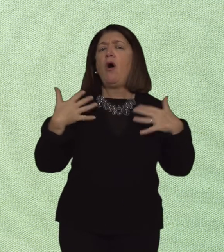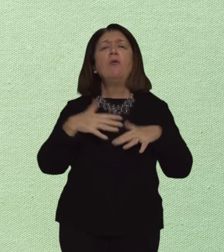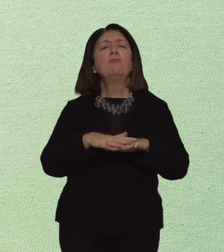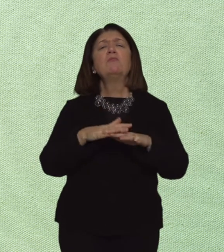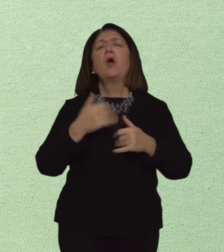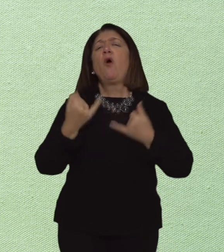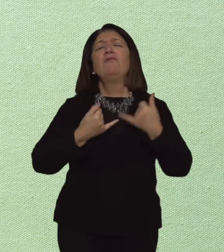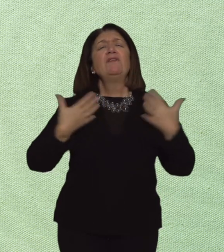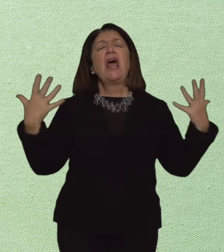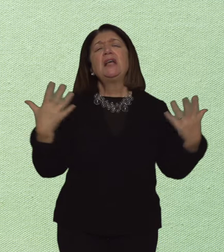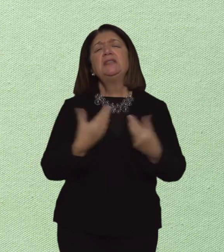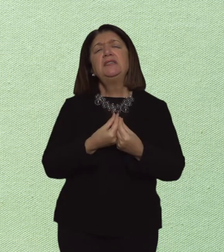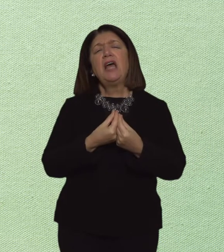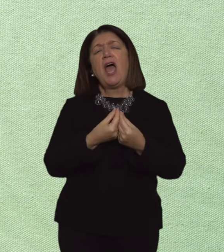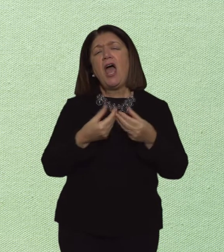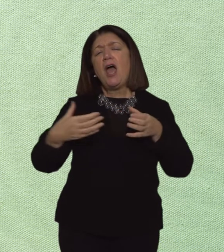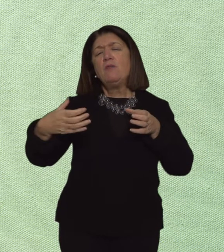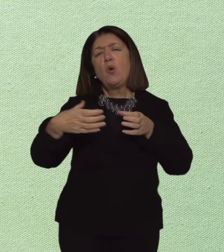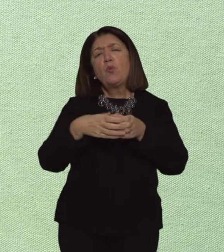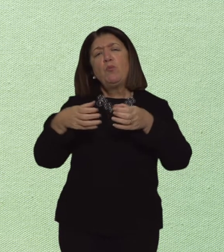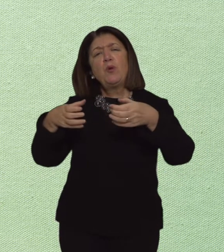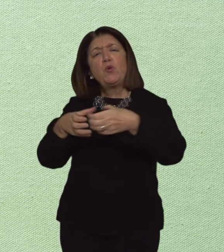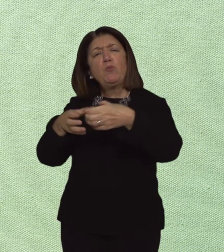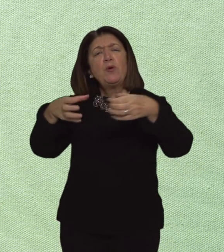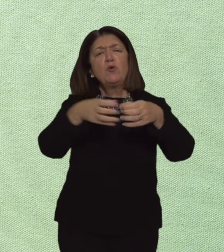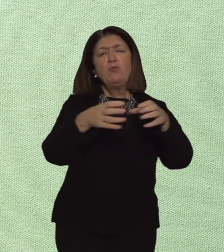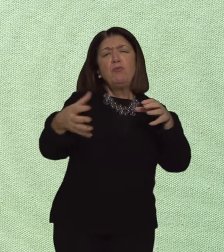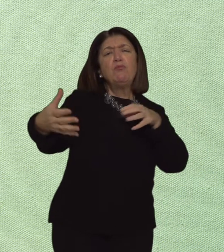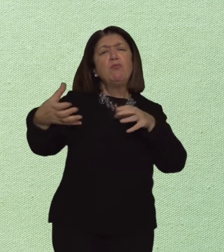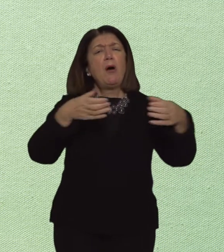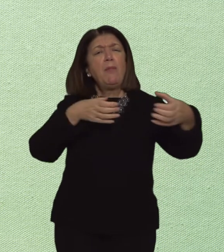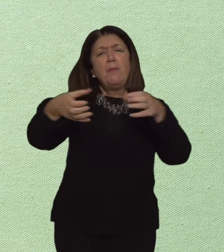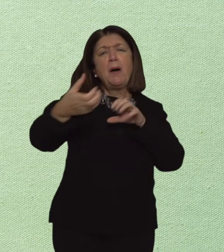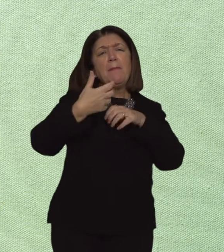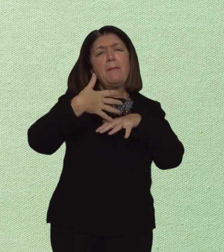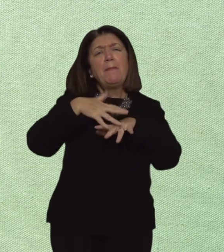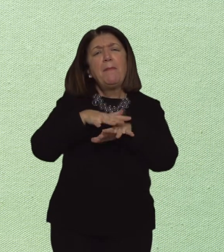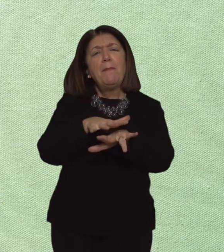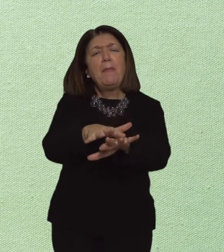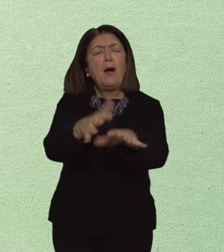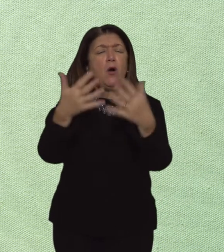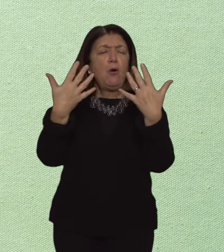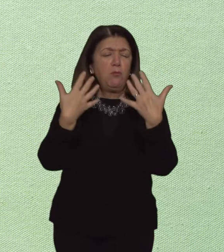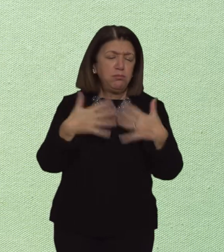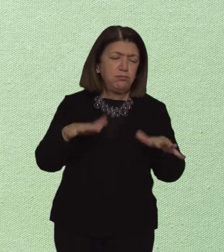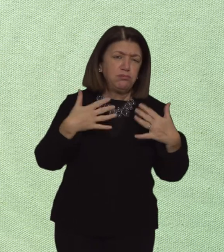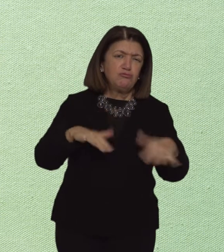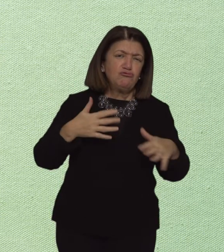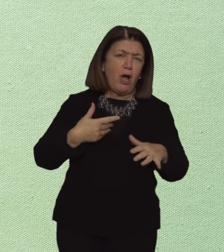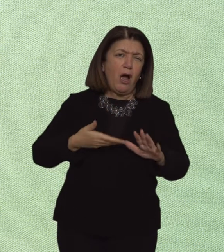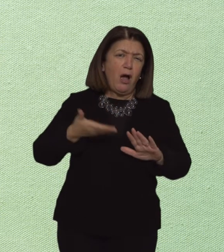sono state e l'accelerazione l'espressione dell'identità sono state due binari che